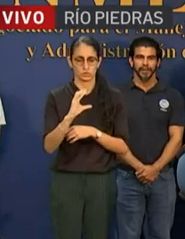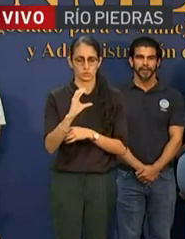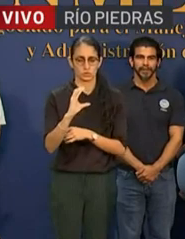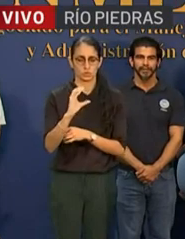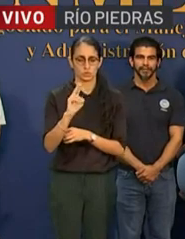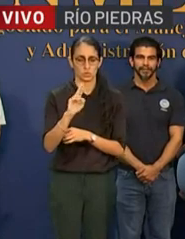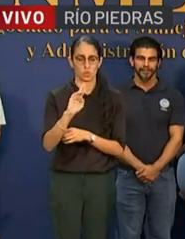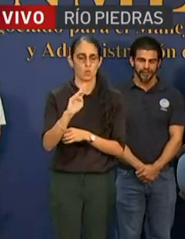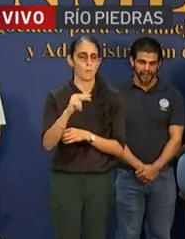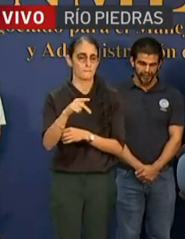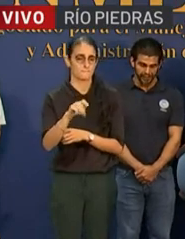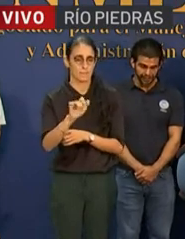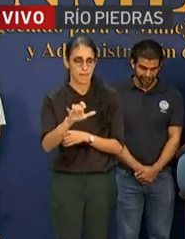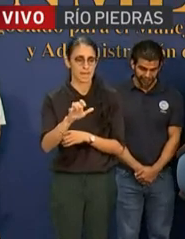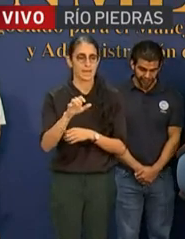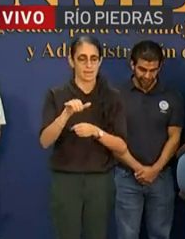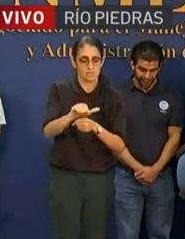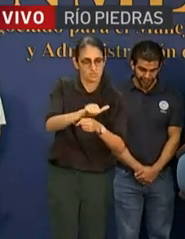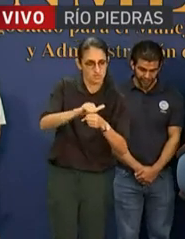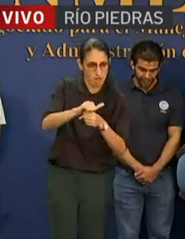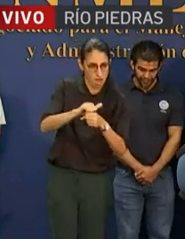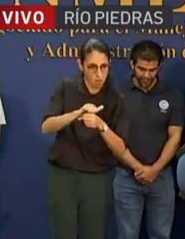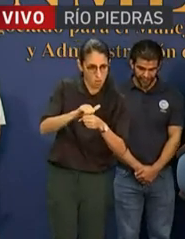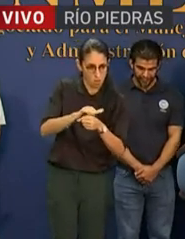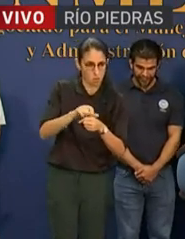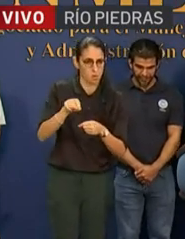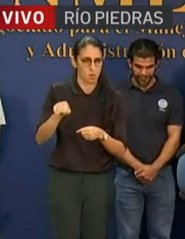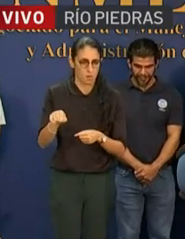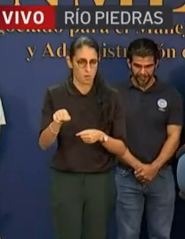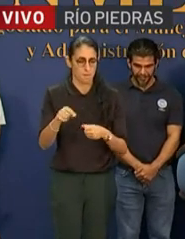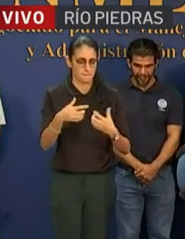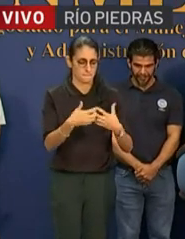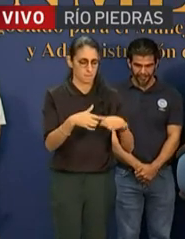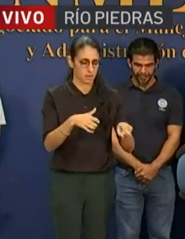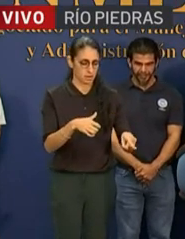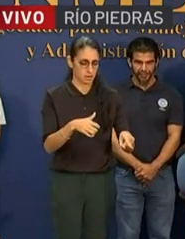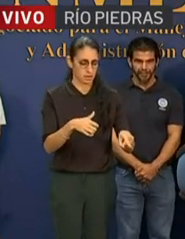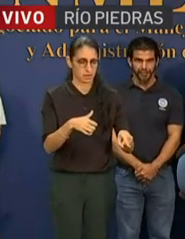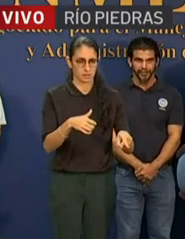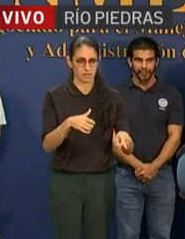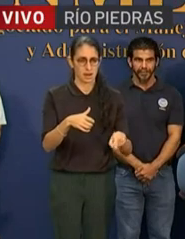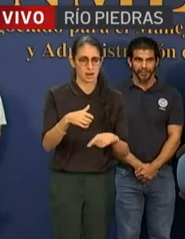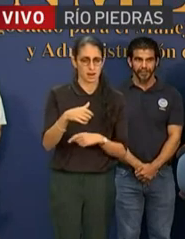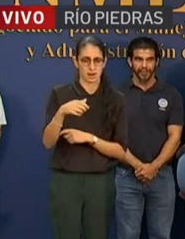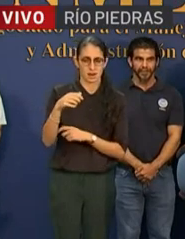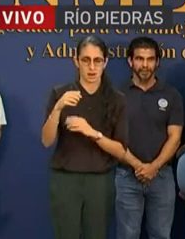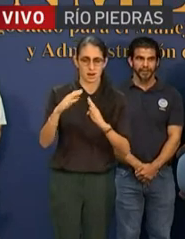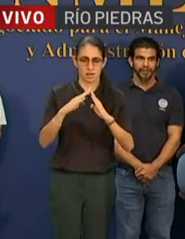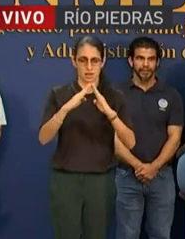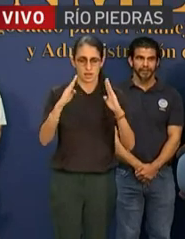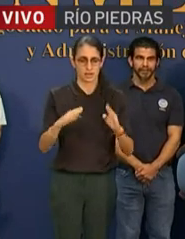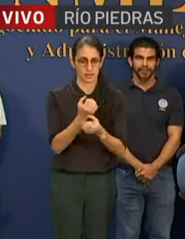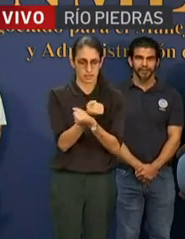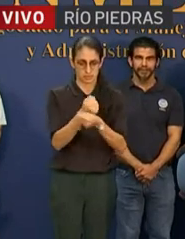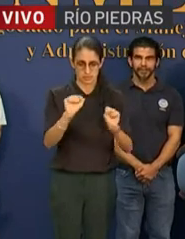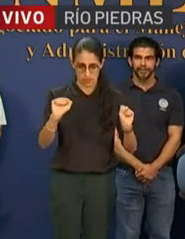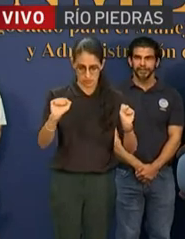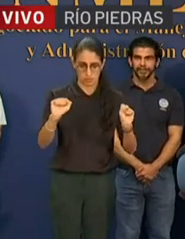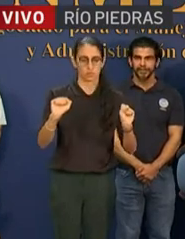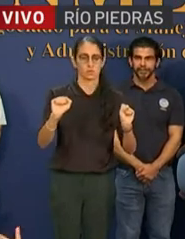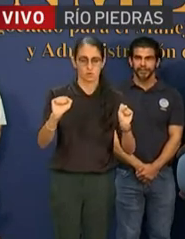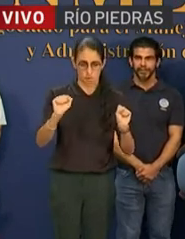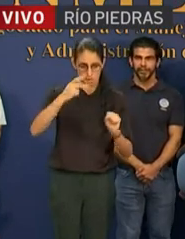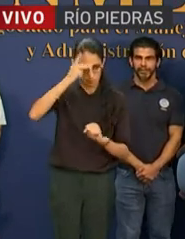OPERACIÓN, POR CONCEPTO DE